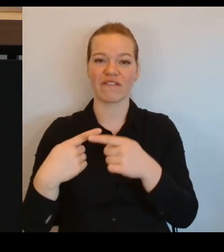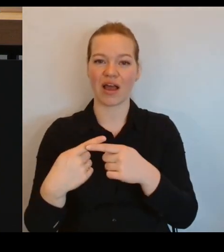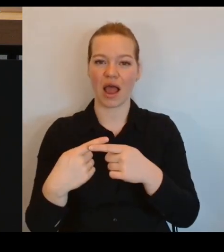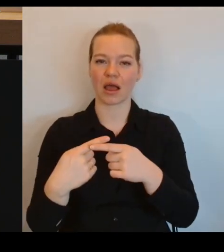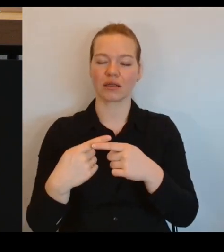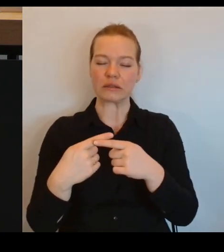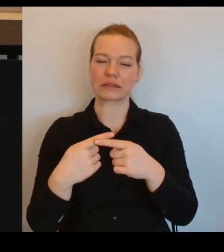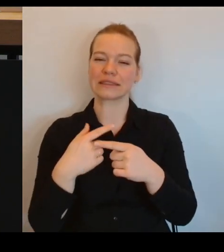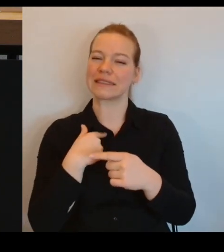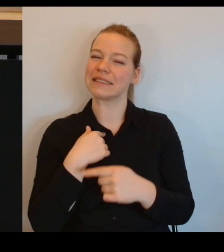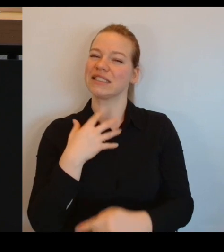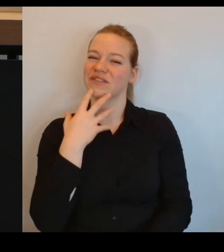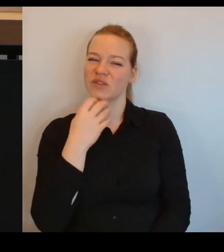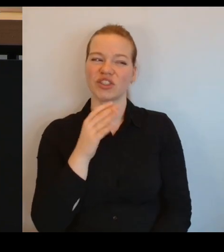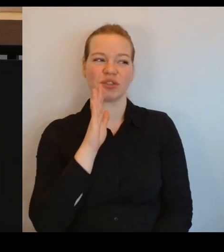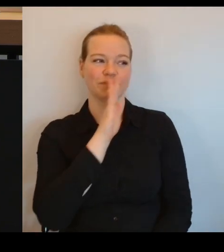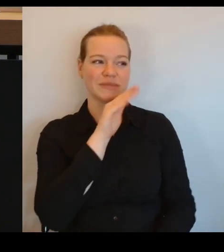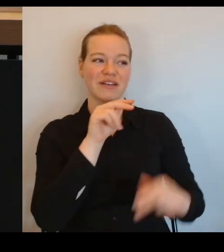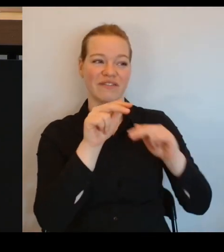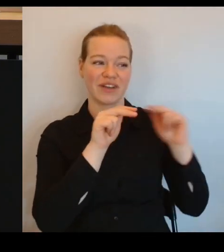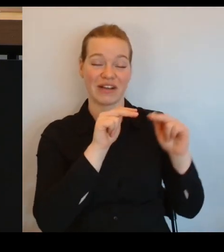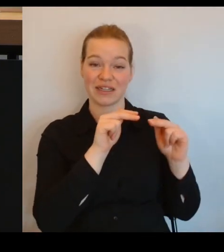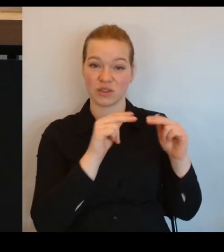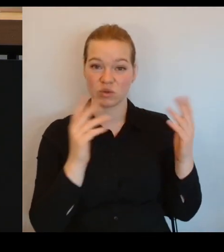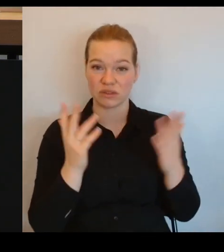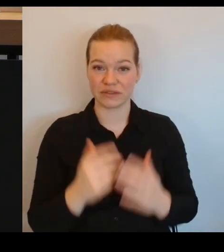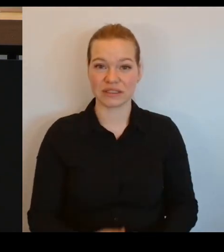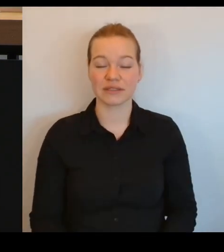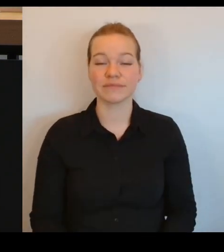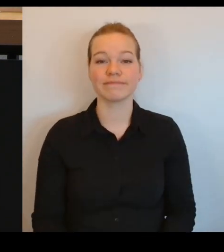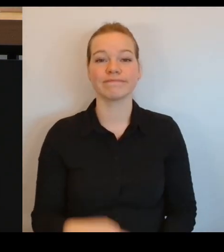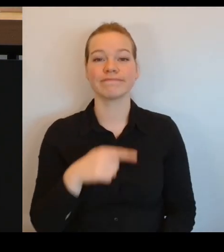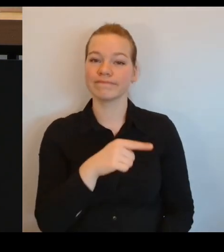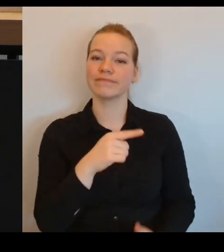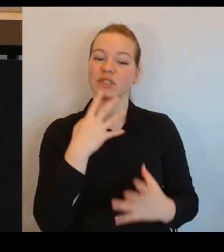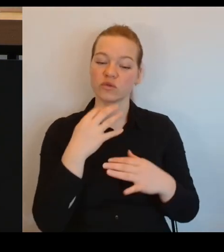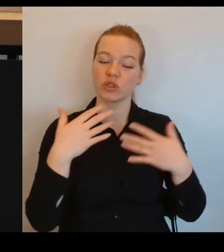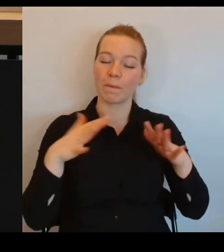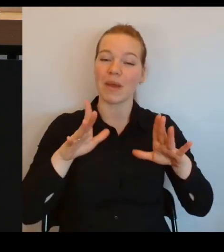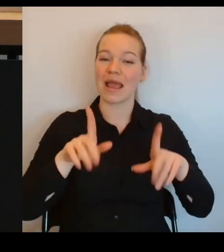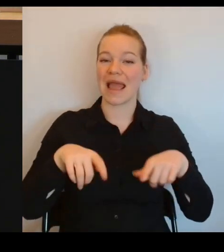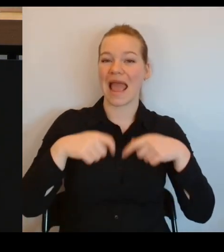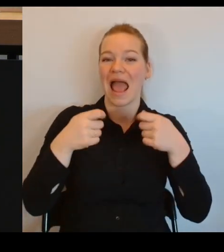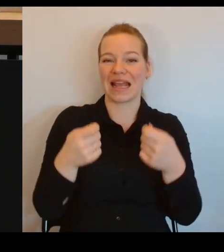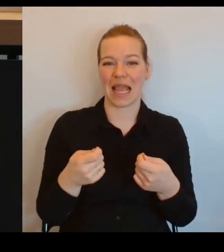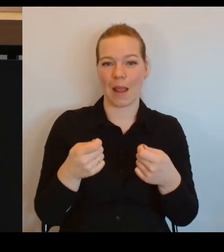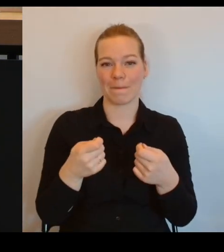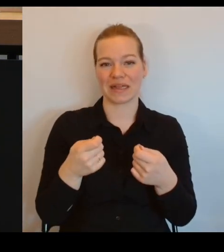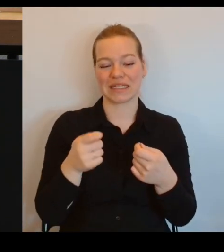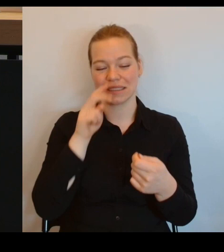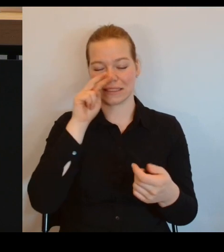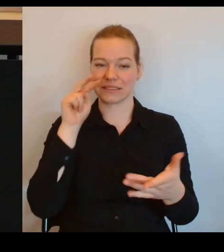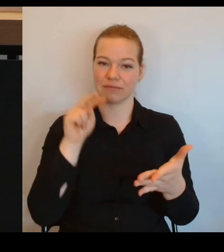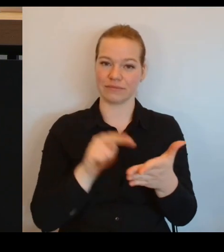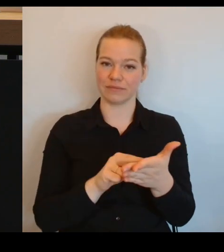und die Effizienz und Effizienz und die Wirtschaftlichkeit geachtet wird, als auf die Frage Wen kann man im Verwaltungsverfahren hier eigentlich